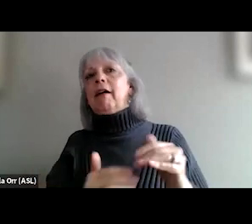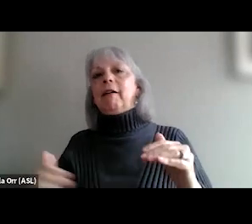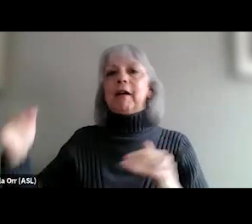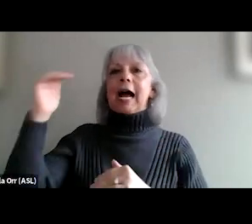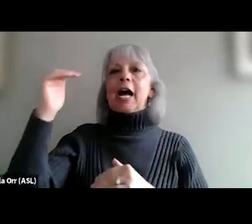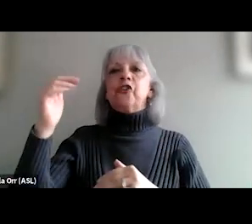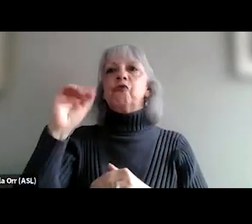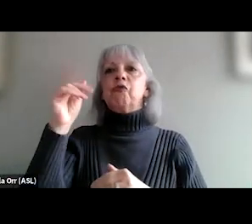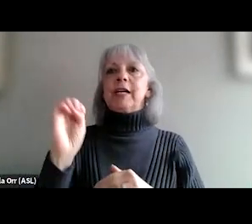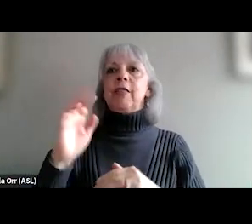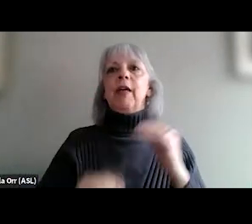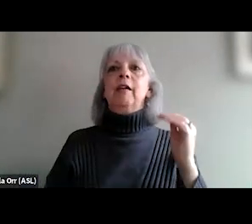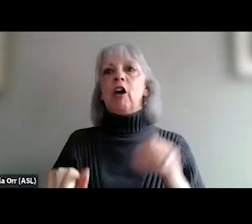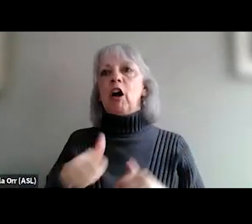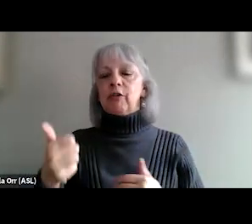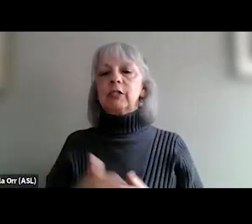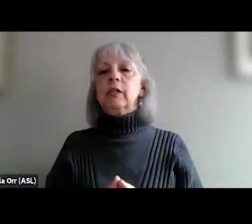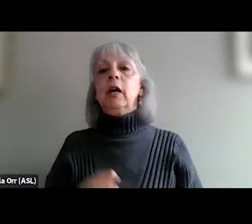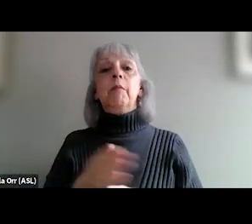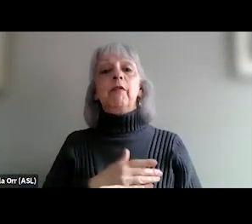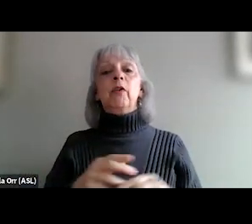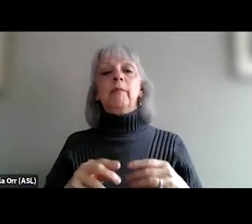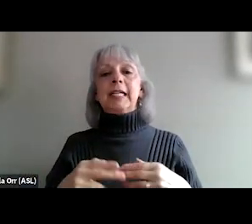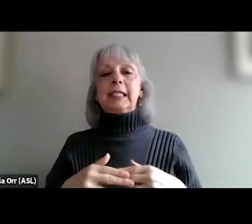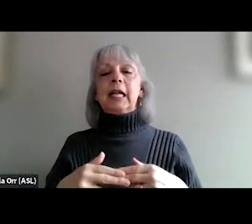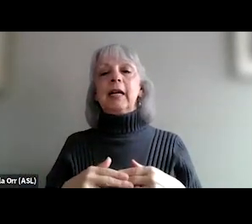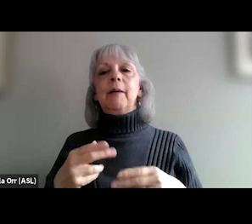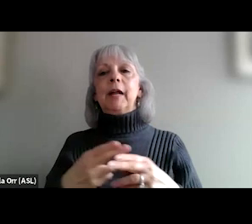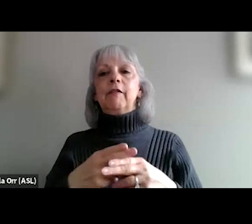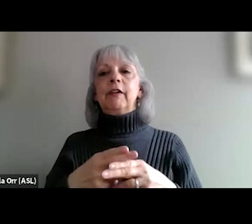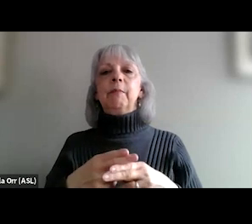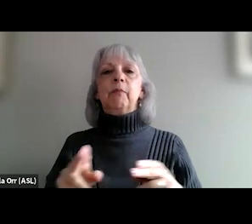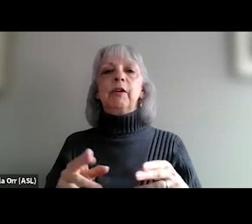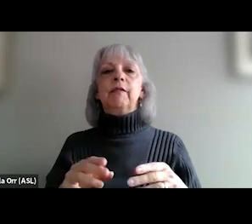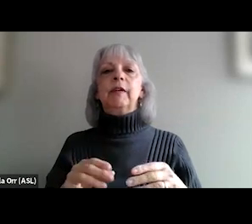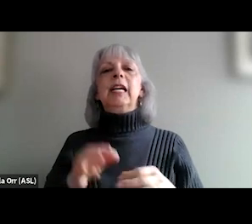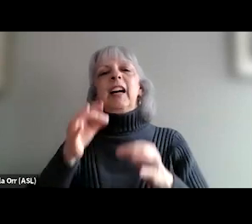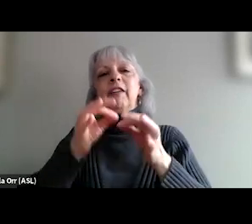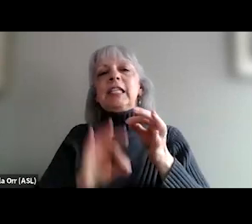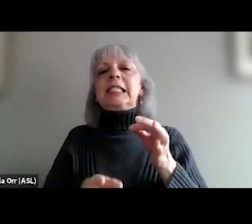Antes de pasar a la siguiente diapositiva quiero darles una breve explicación. Esta es la versión simplificada del diagrama completo